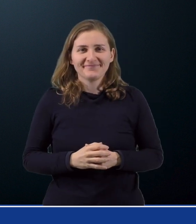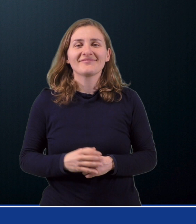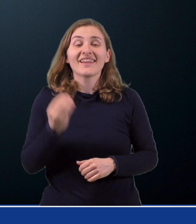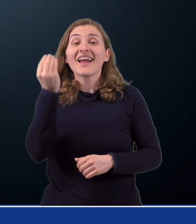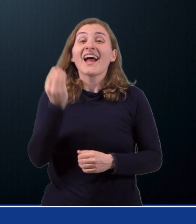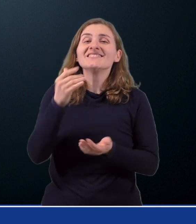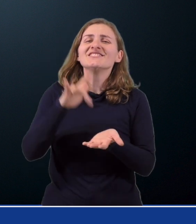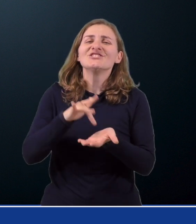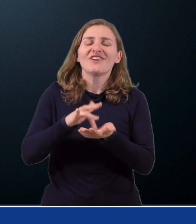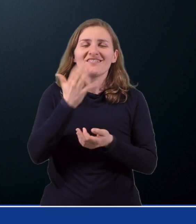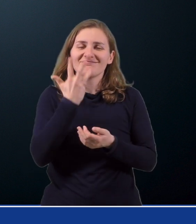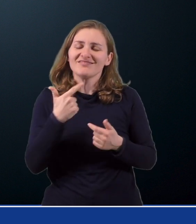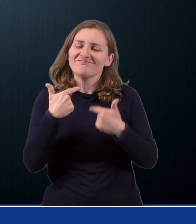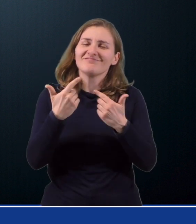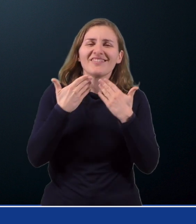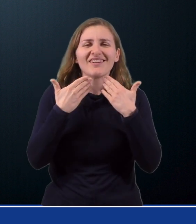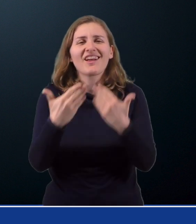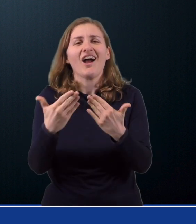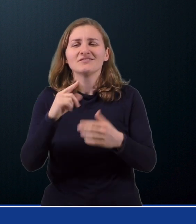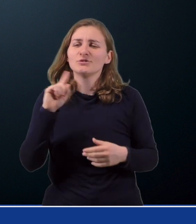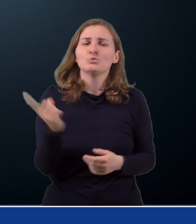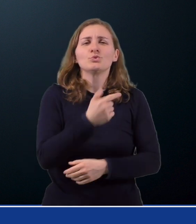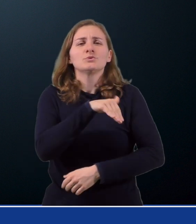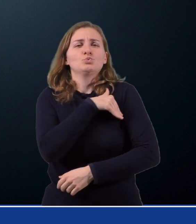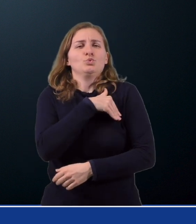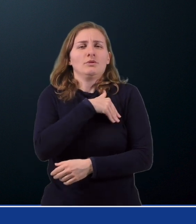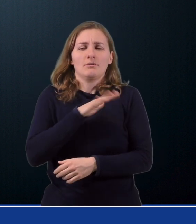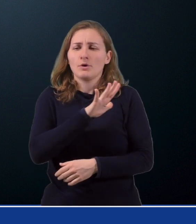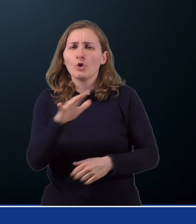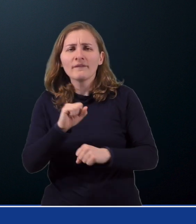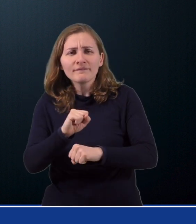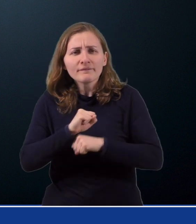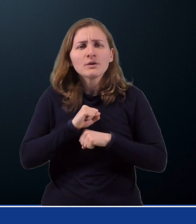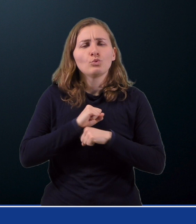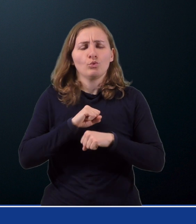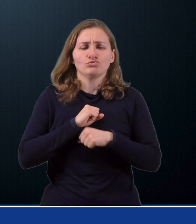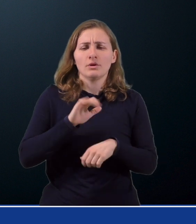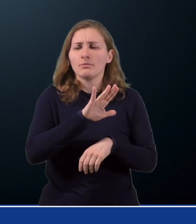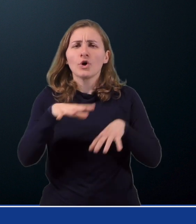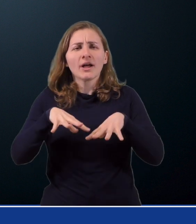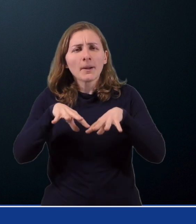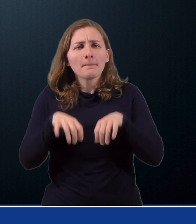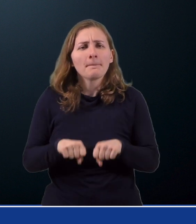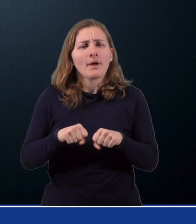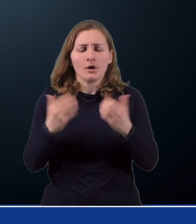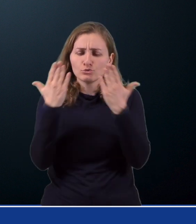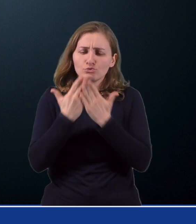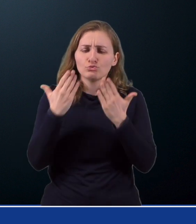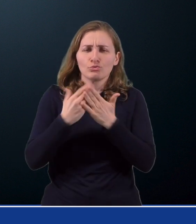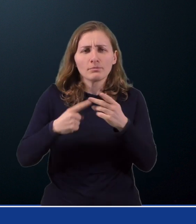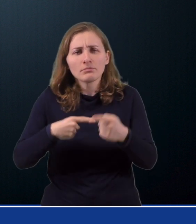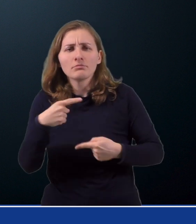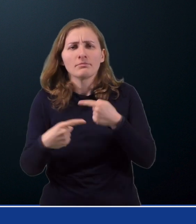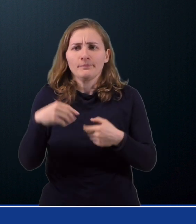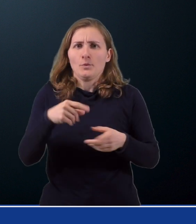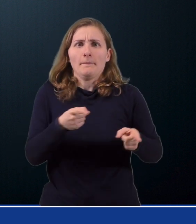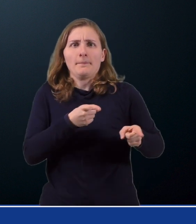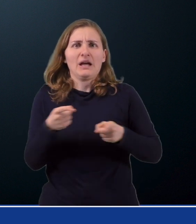La Sede Centrale ENS desidera ringraziare tutti gli studenti per la fiducia che hanno riposto nella nostra associazione e